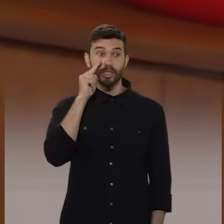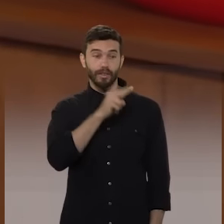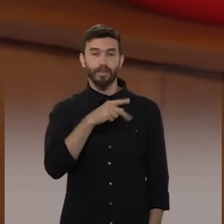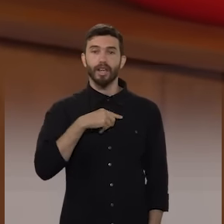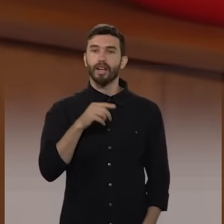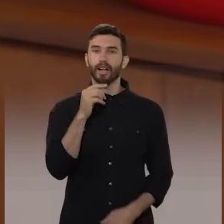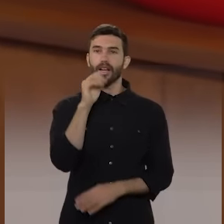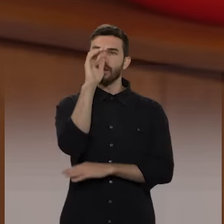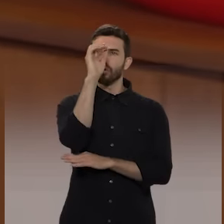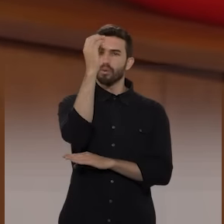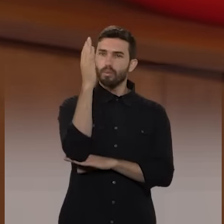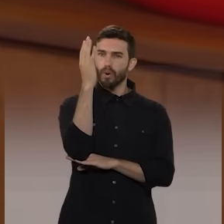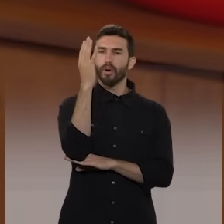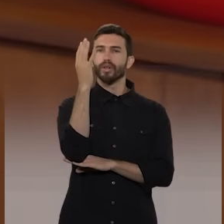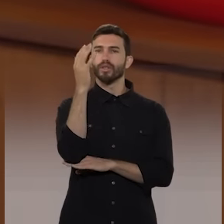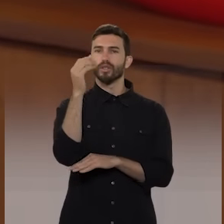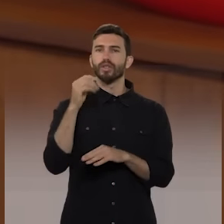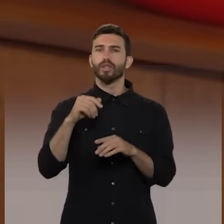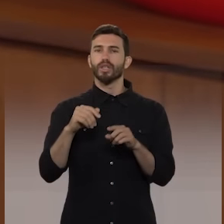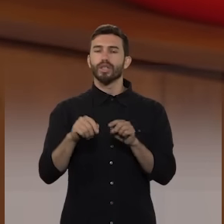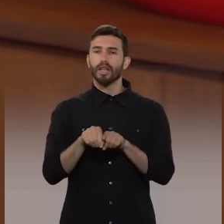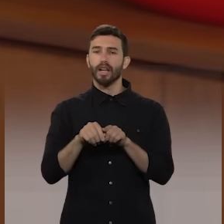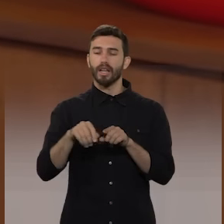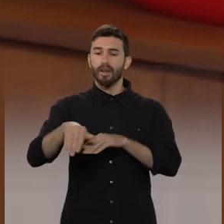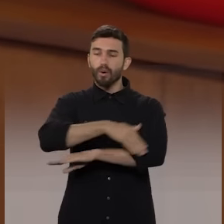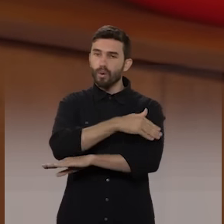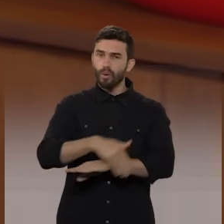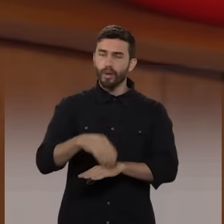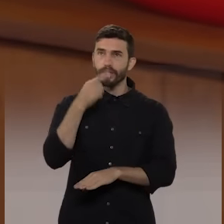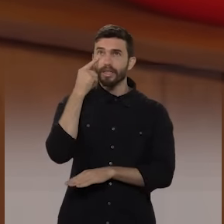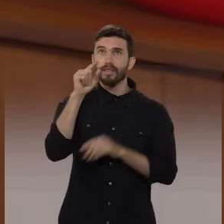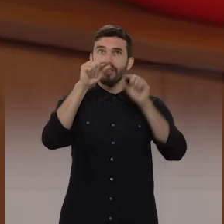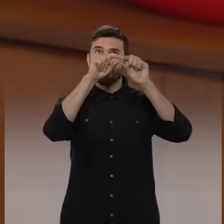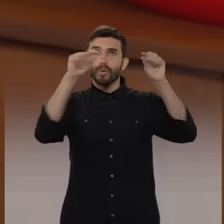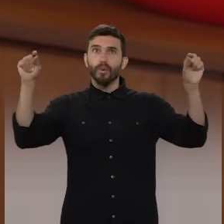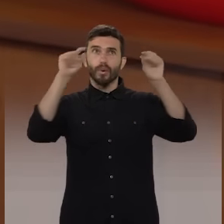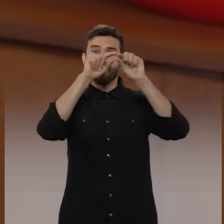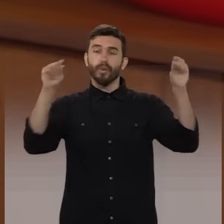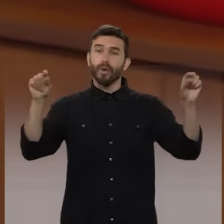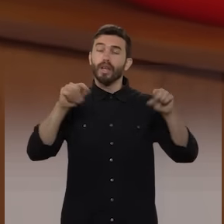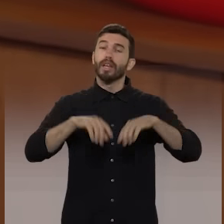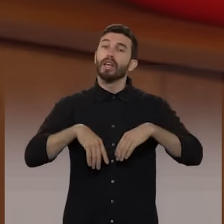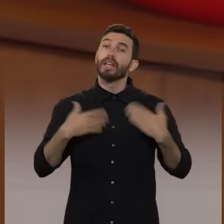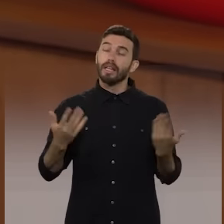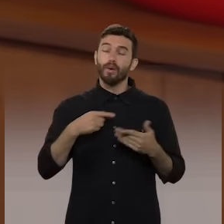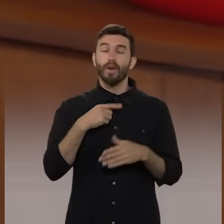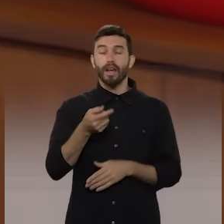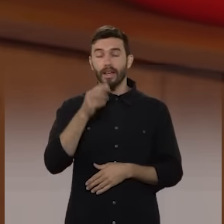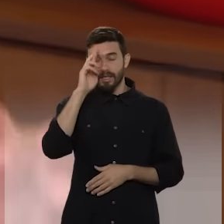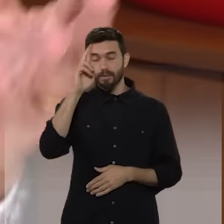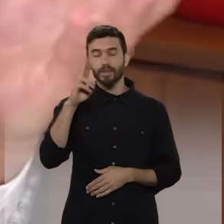nos postes, essa é a rede de distribuição. Então, quem cuida dessa rede de distribuição?